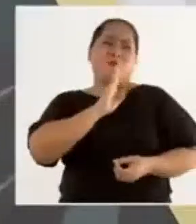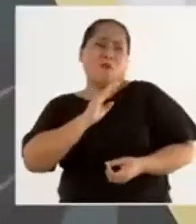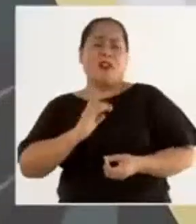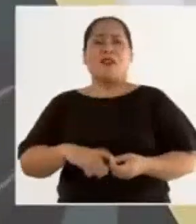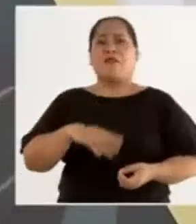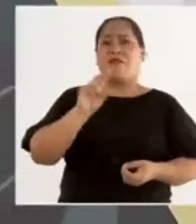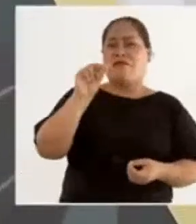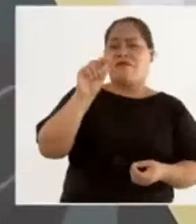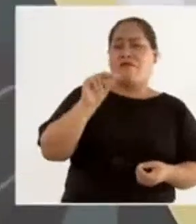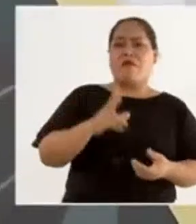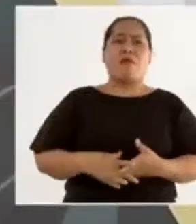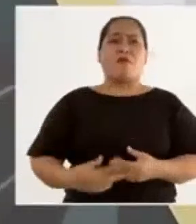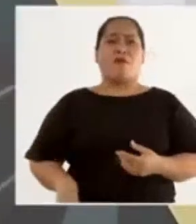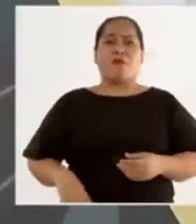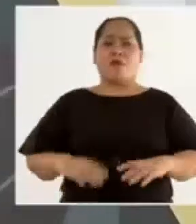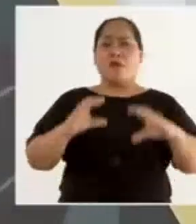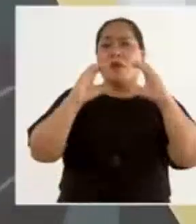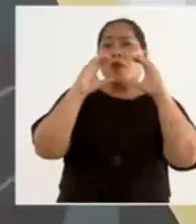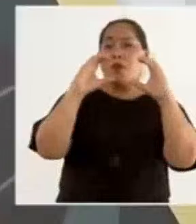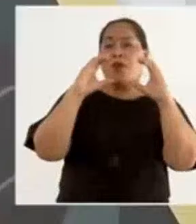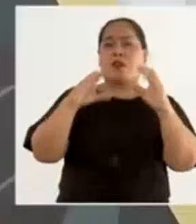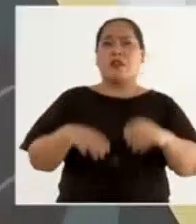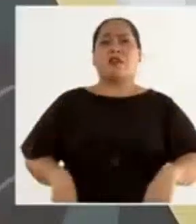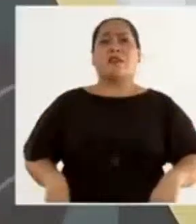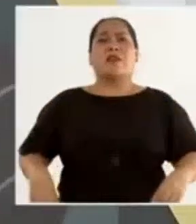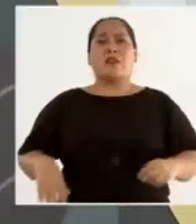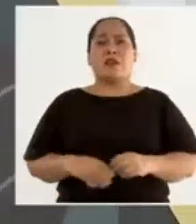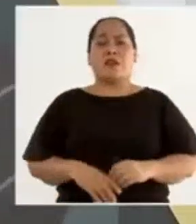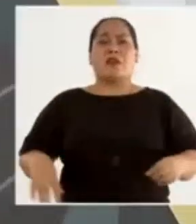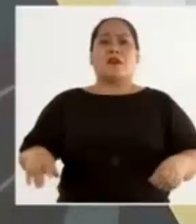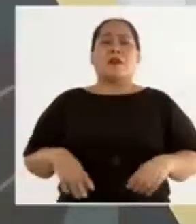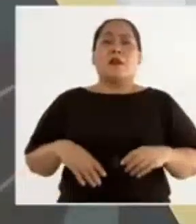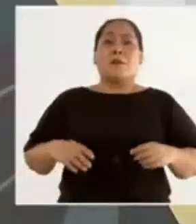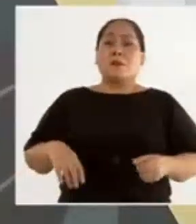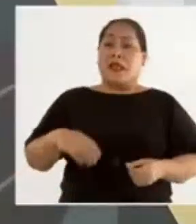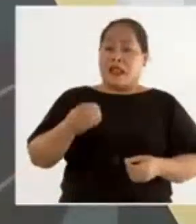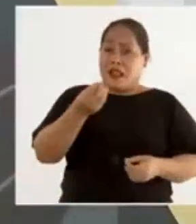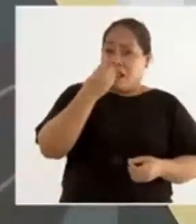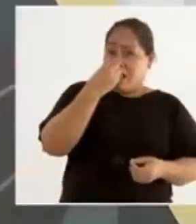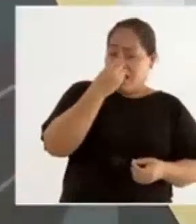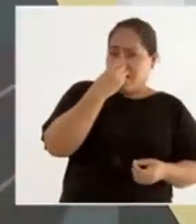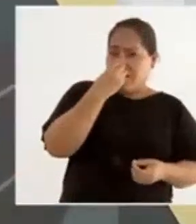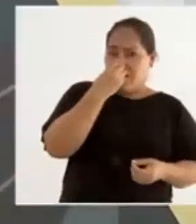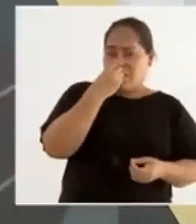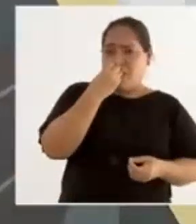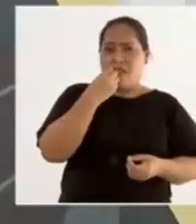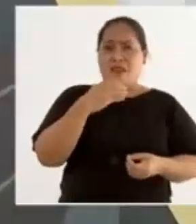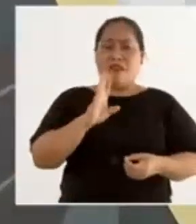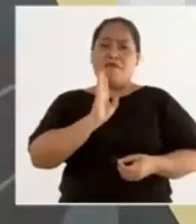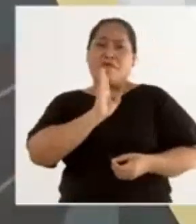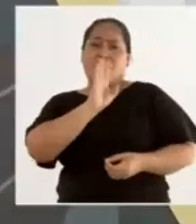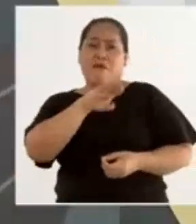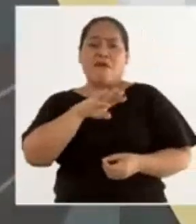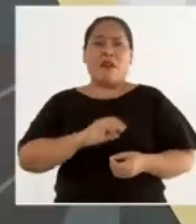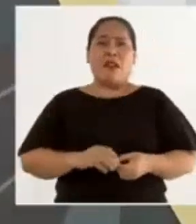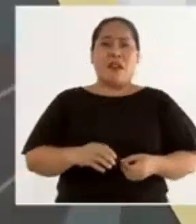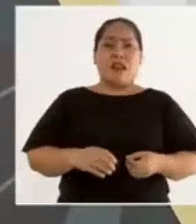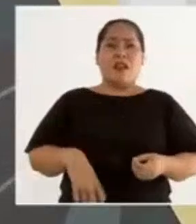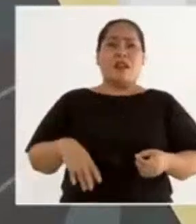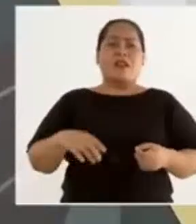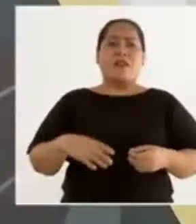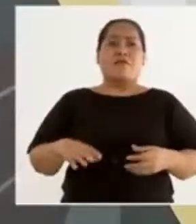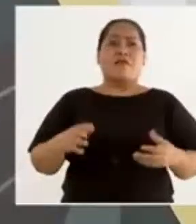hipertensión arterial sobrepeso y después falla renal. Entonces, el sistema tiene que